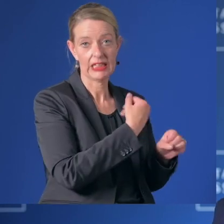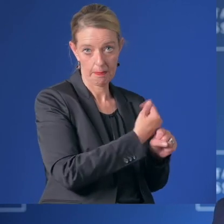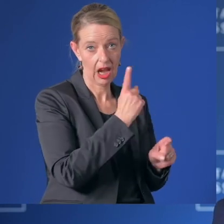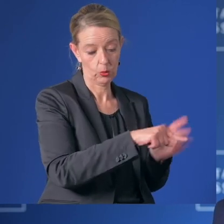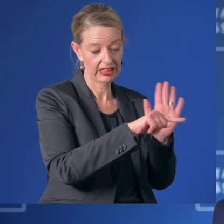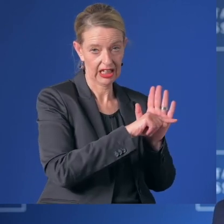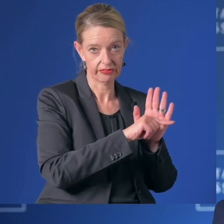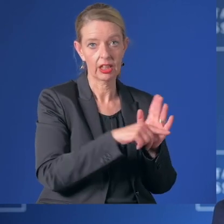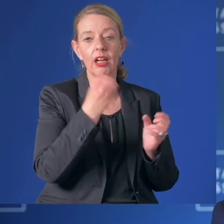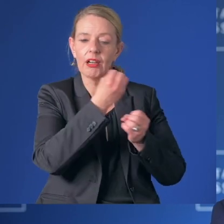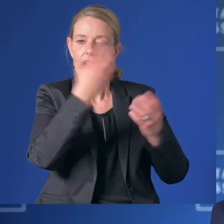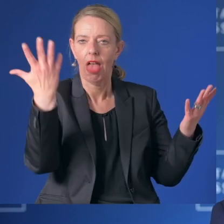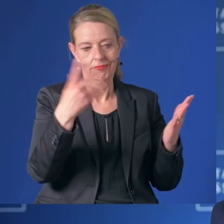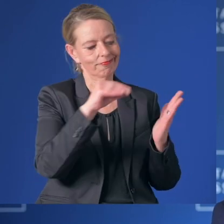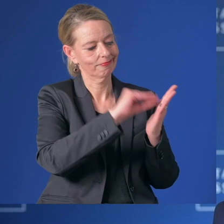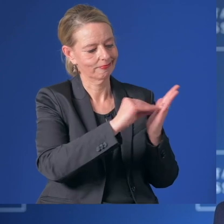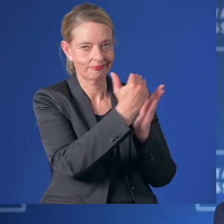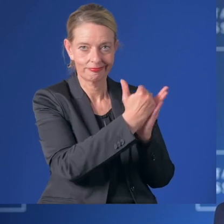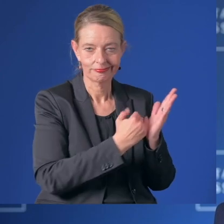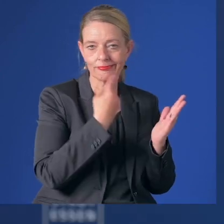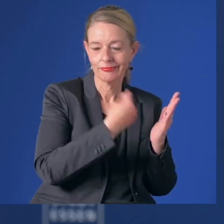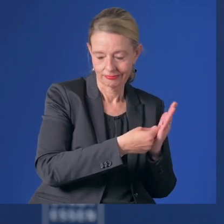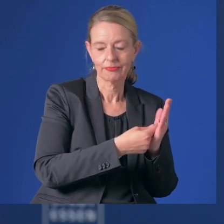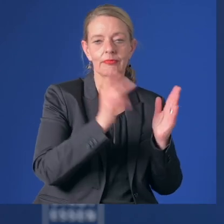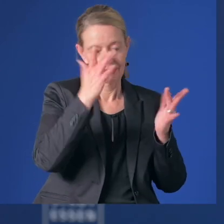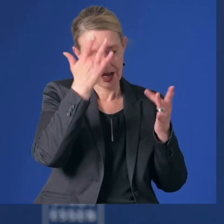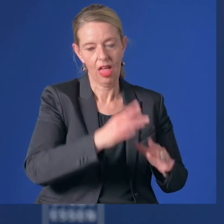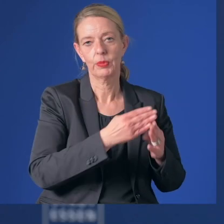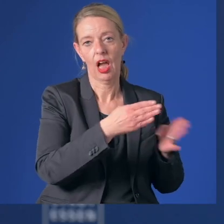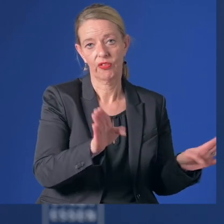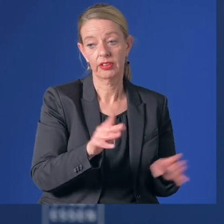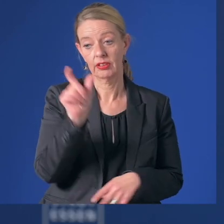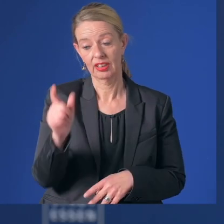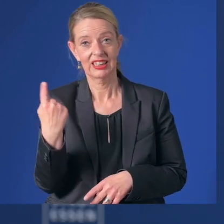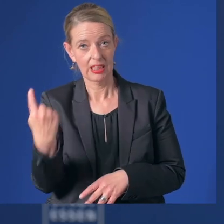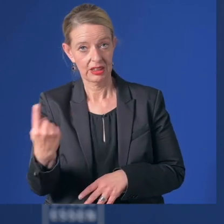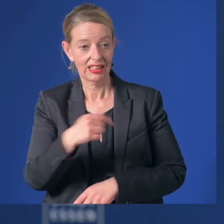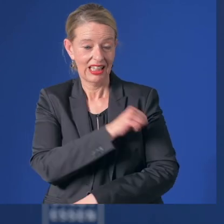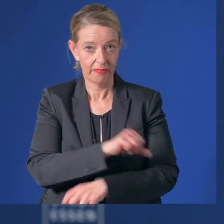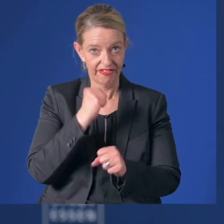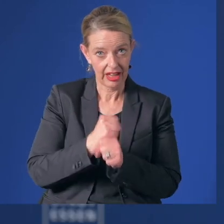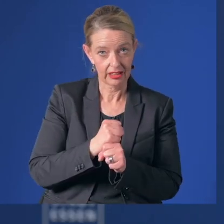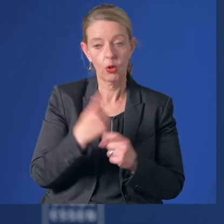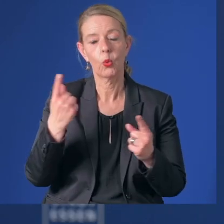natürlich einer Rückverfolgung wieder öffnen. Für Geimpfte oder nach einer Corona-Erkrankung genesene